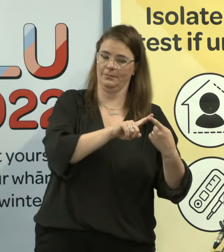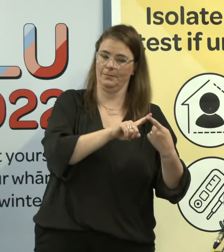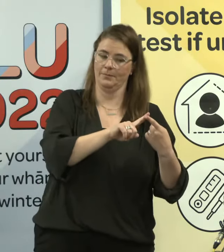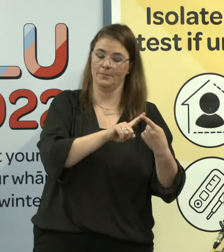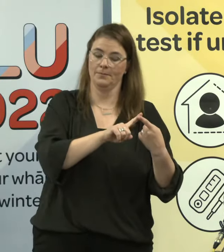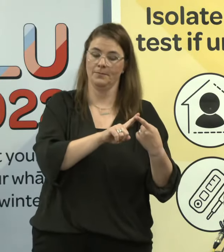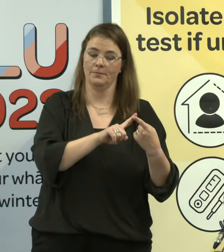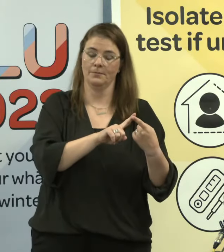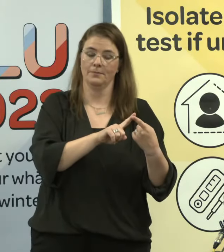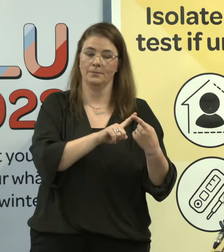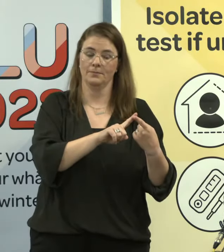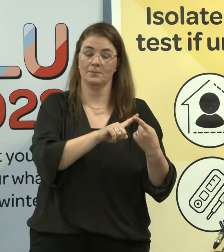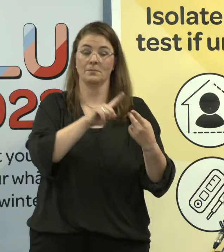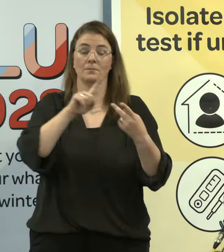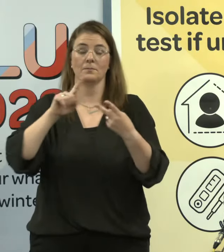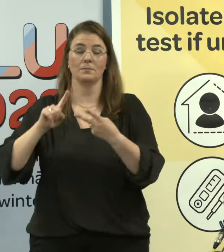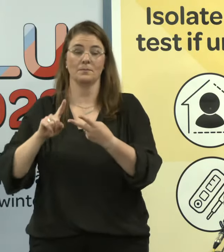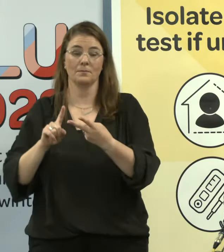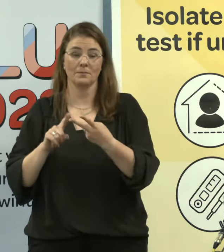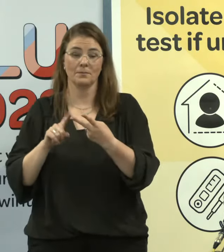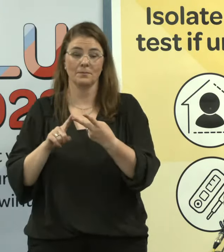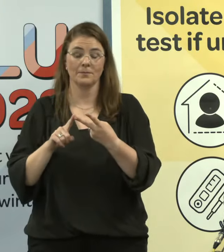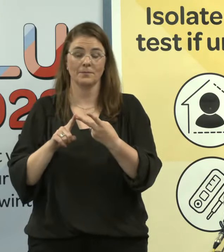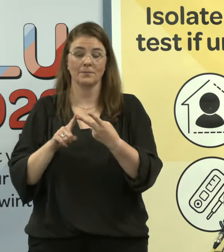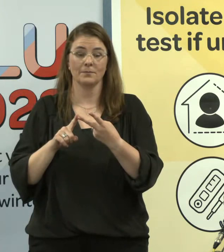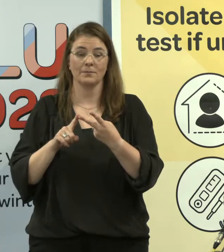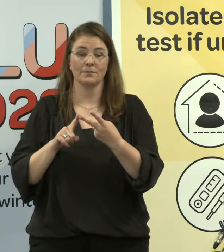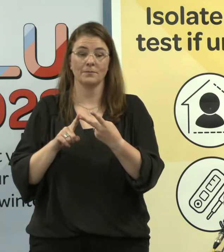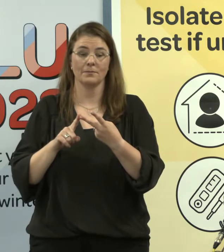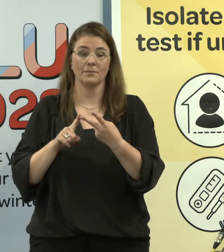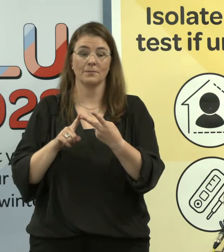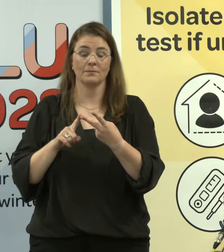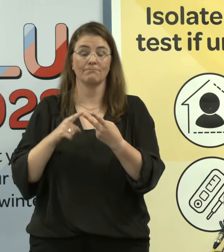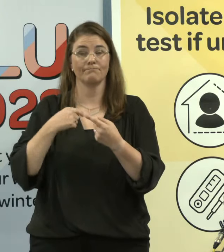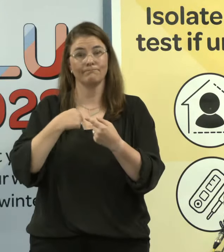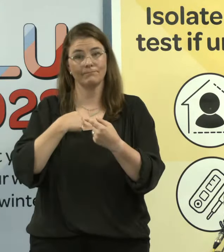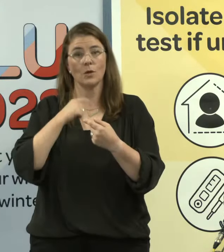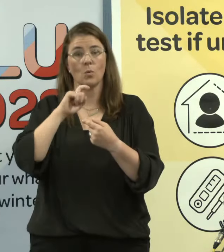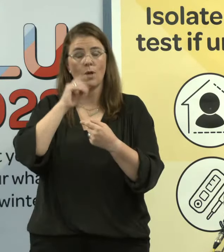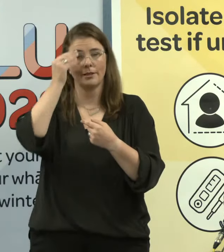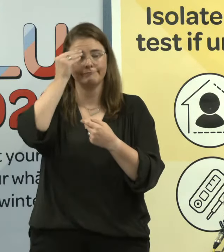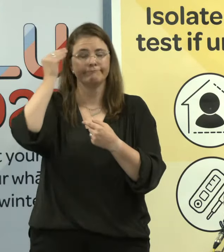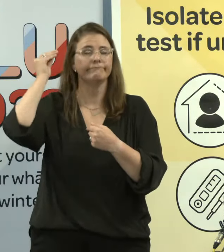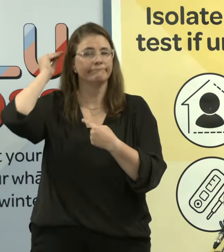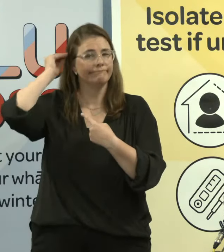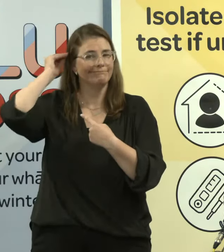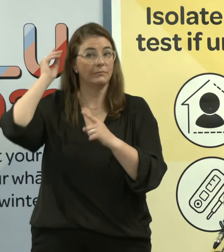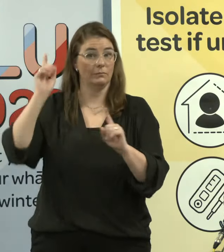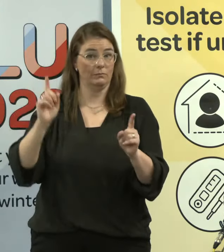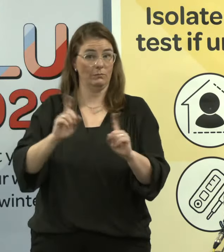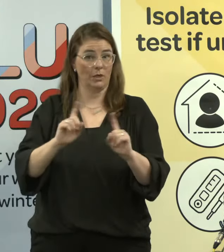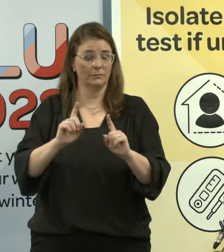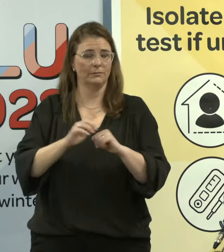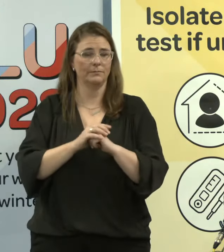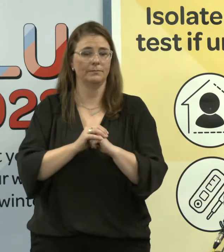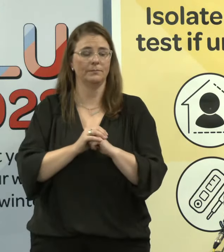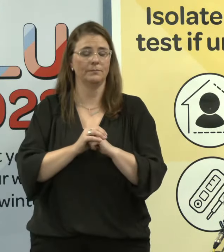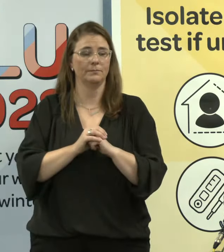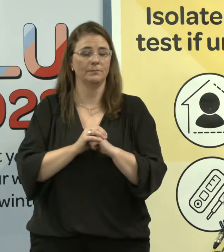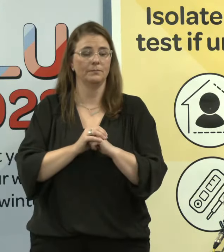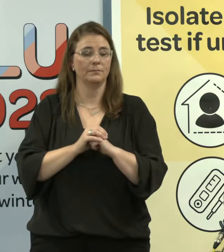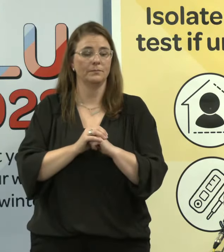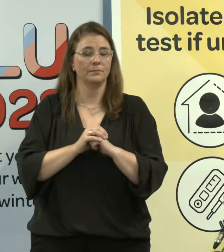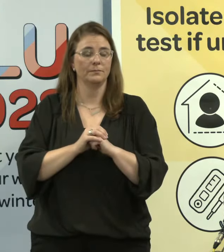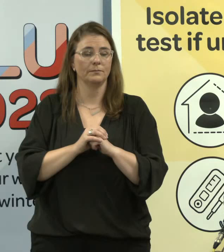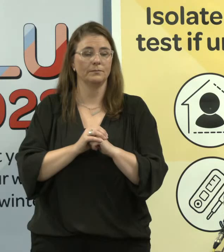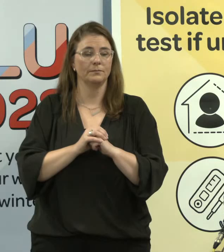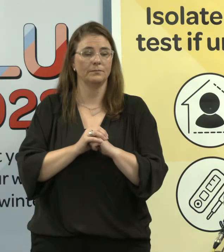me te tumanako ka kite tatou i